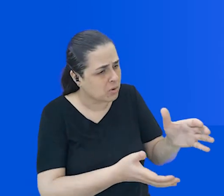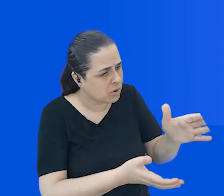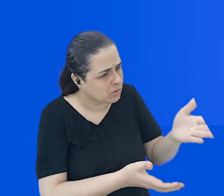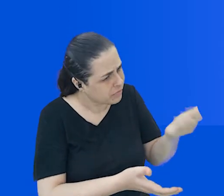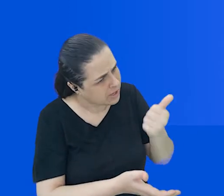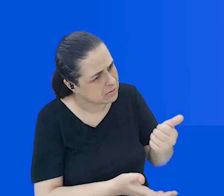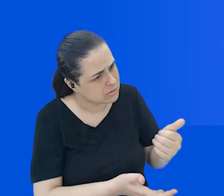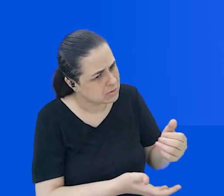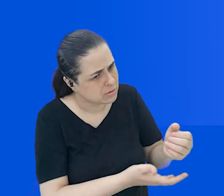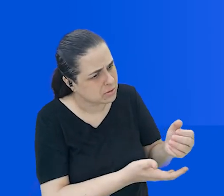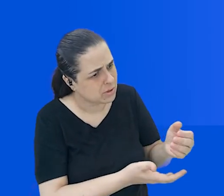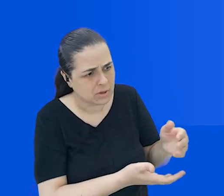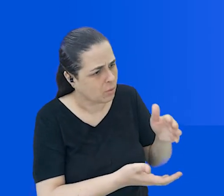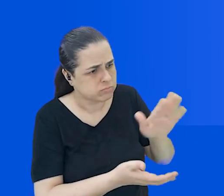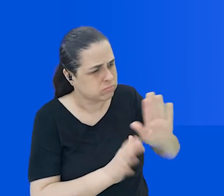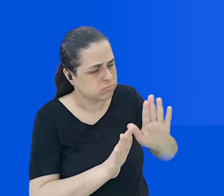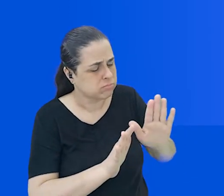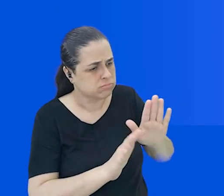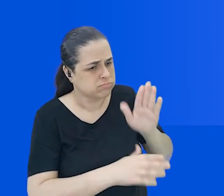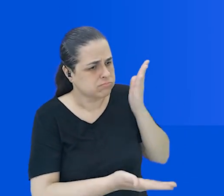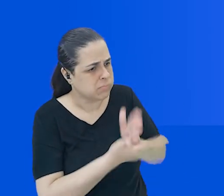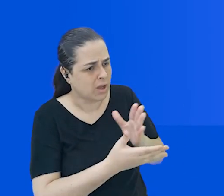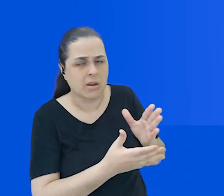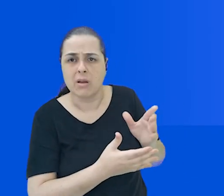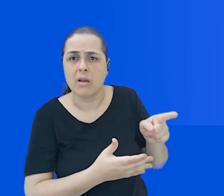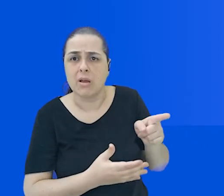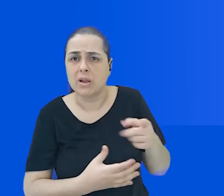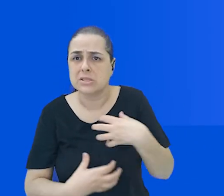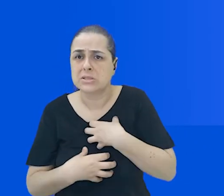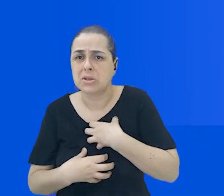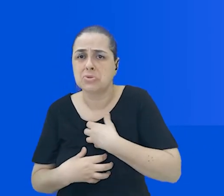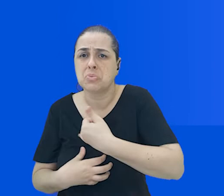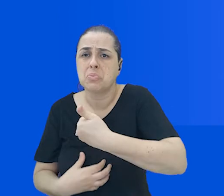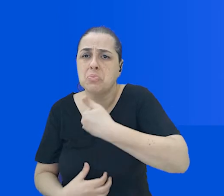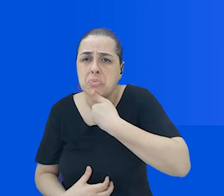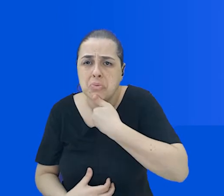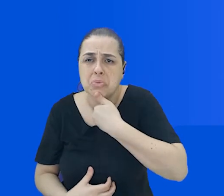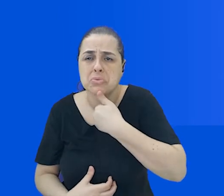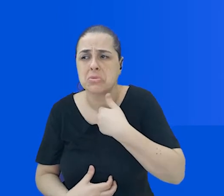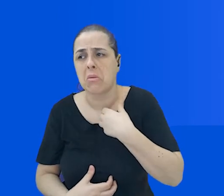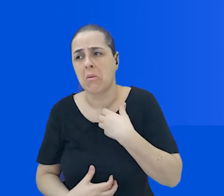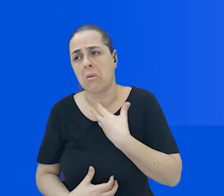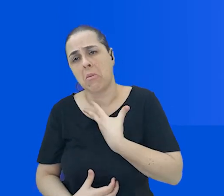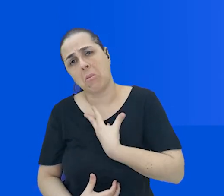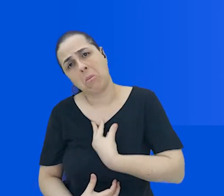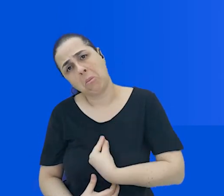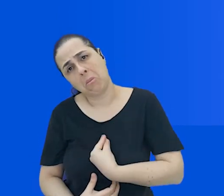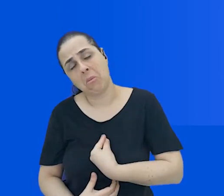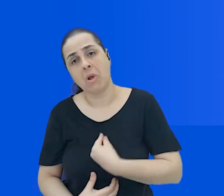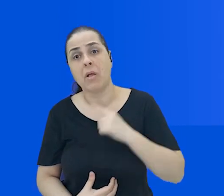Aquilo é o máximo do repertório de dor, desconforto e frustração que a criança tem. Depois ela vai descobrindo outros